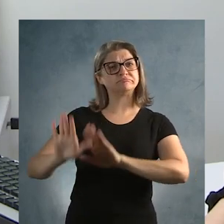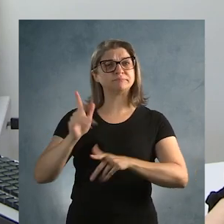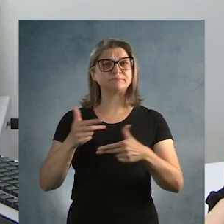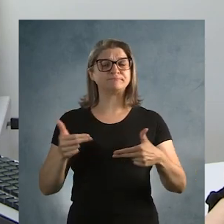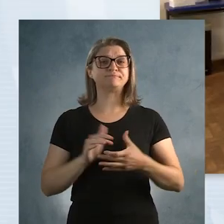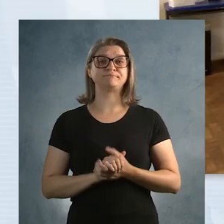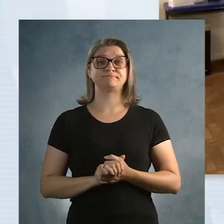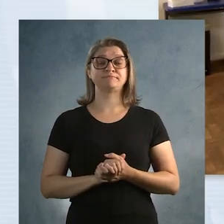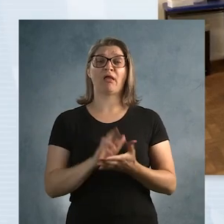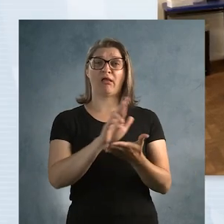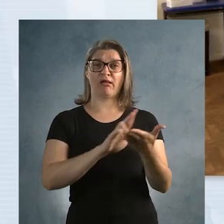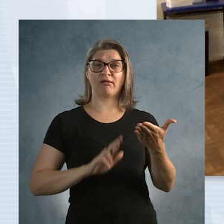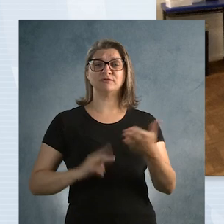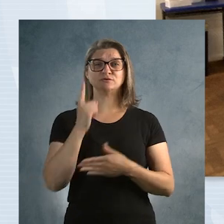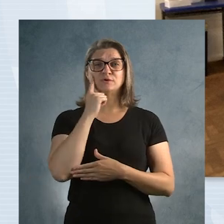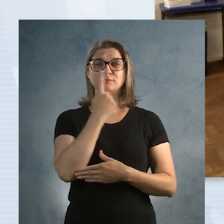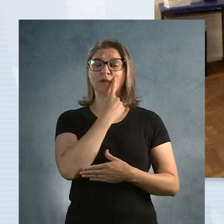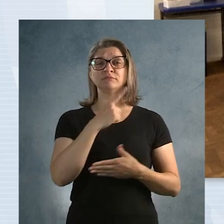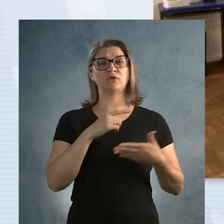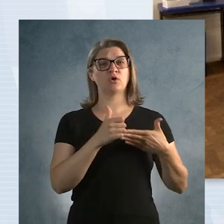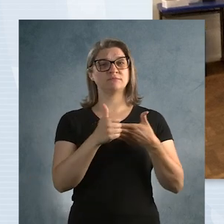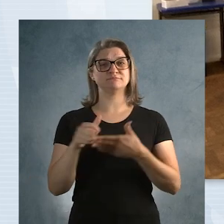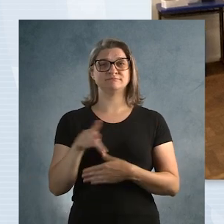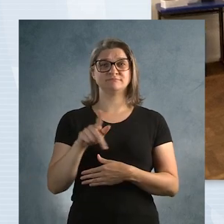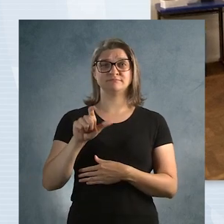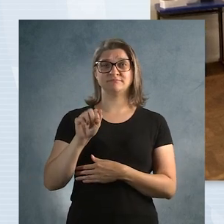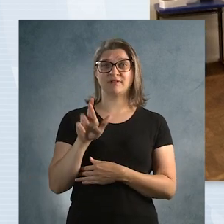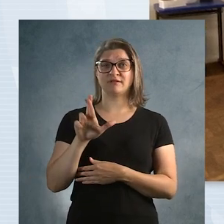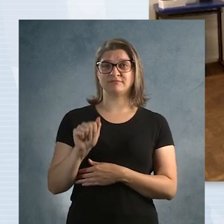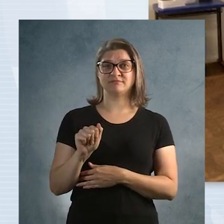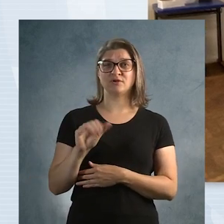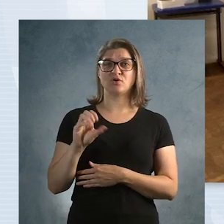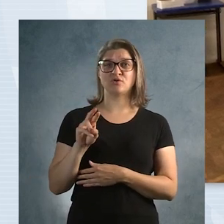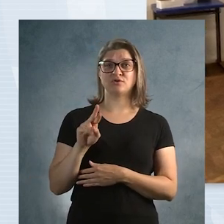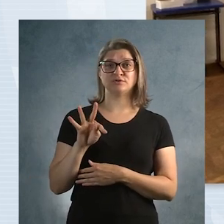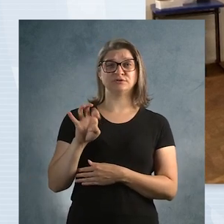[Samara Wobeto]: O trabalho de Marcos contou com a orientação da professora Laura Ferreira Cortes